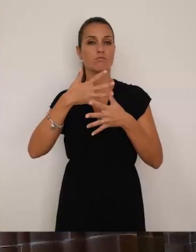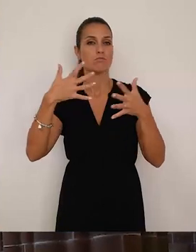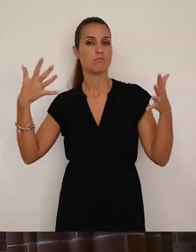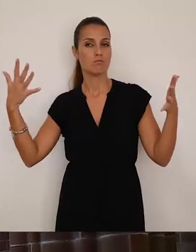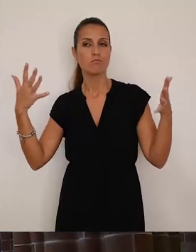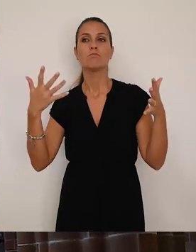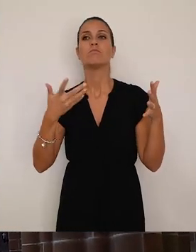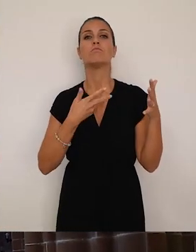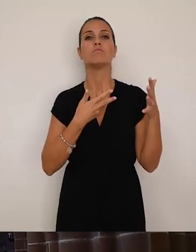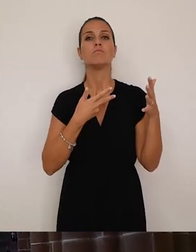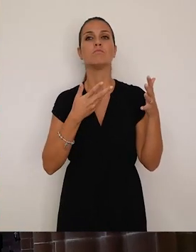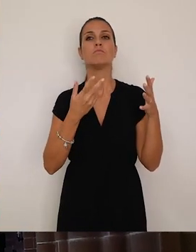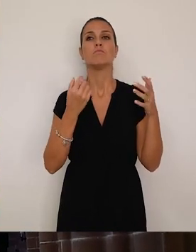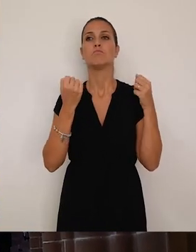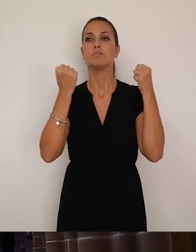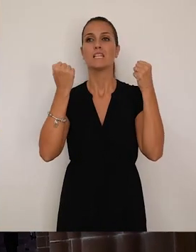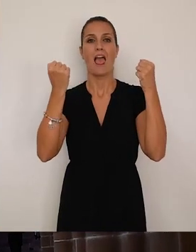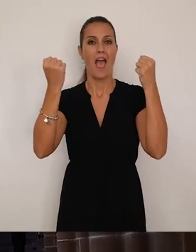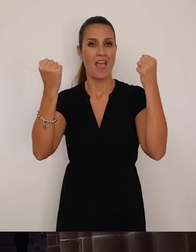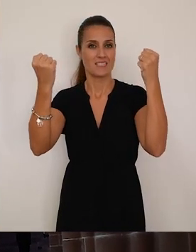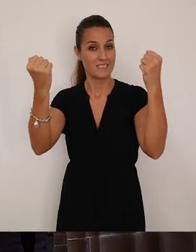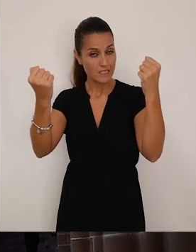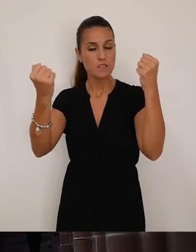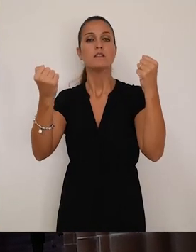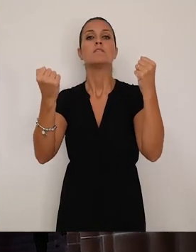Gli spazi interni sono solenni, scanditi da